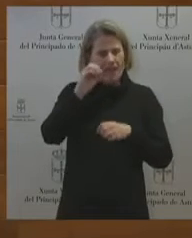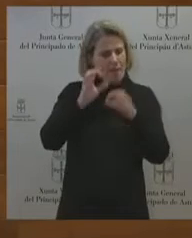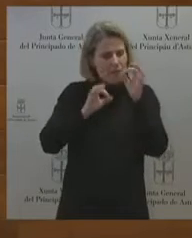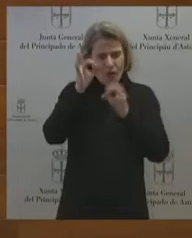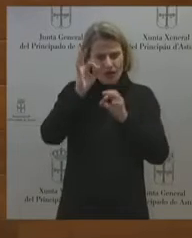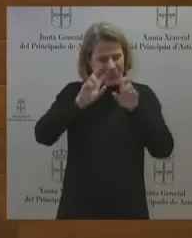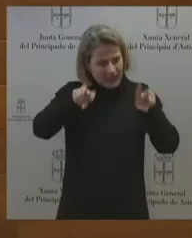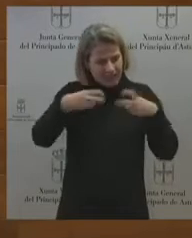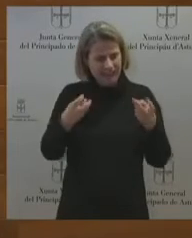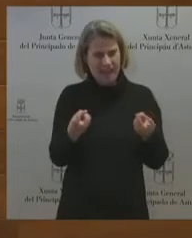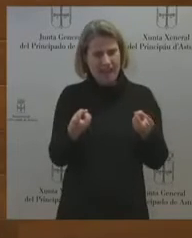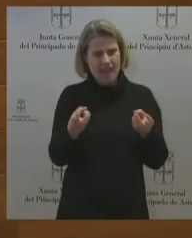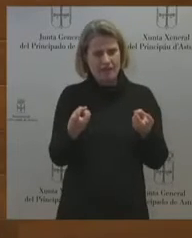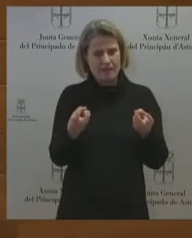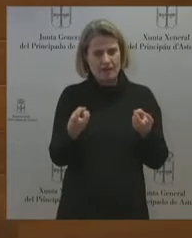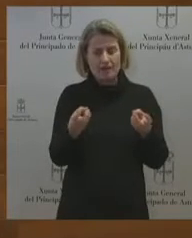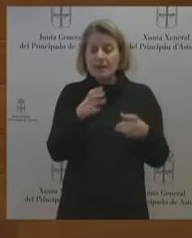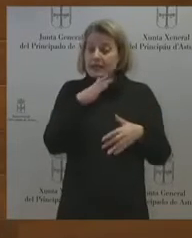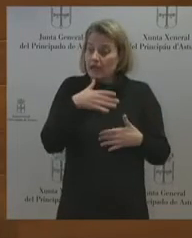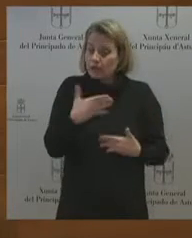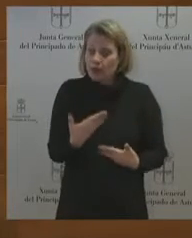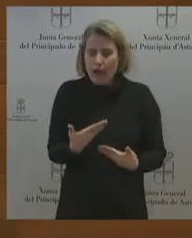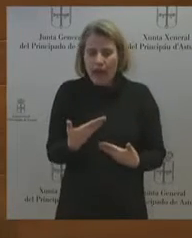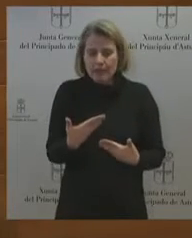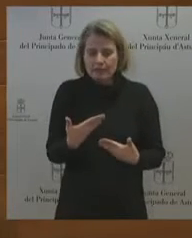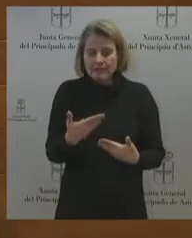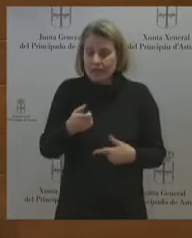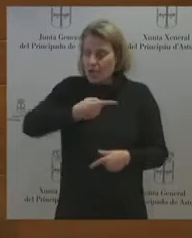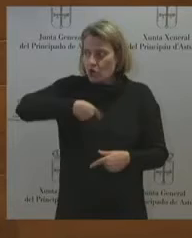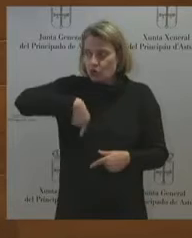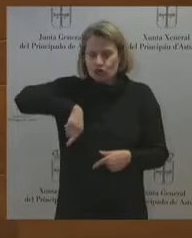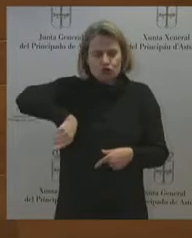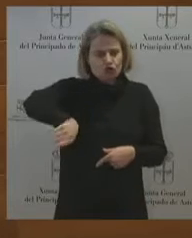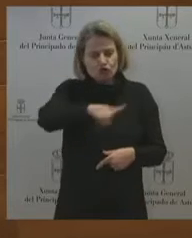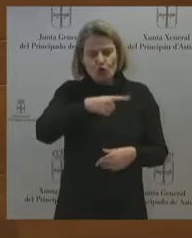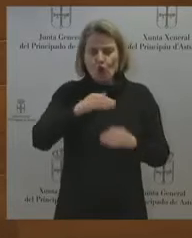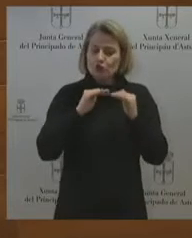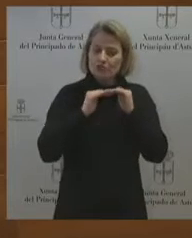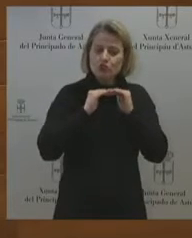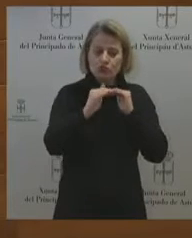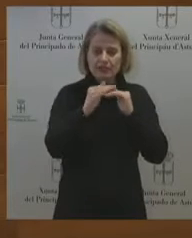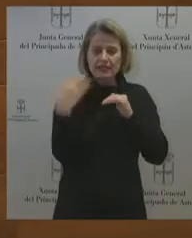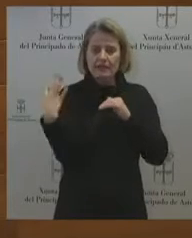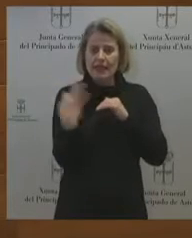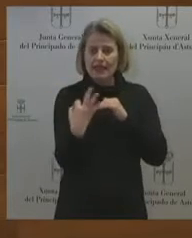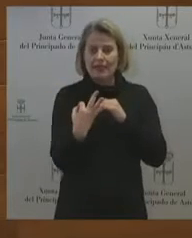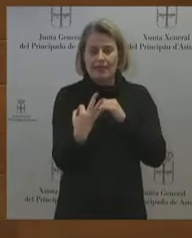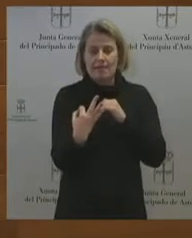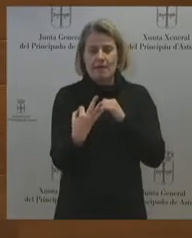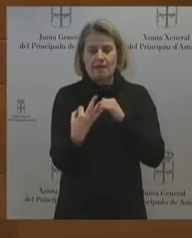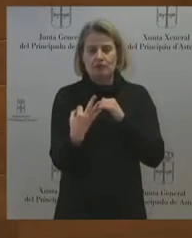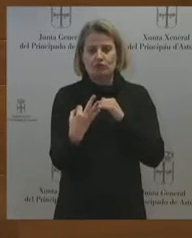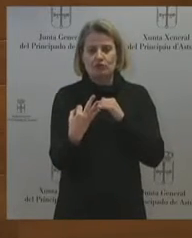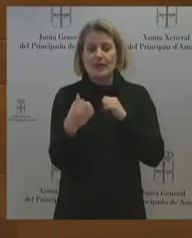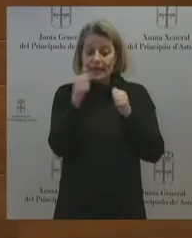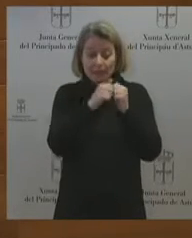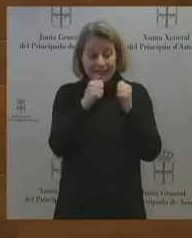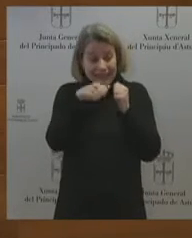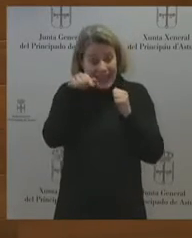tenemos un sector estratégico, un material que se puede reciclar. Y si no, diganme porque se está